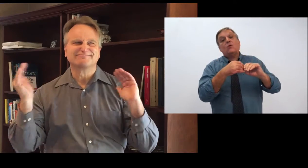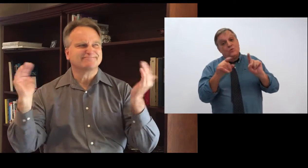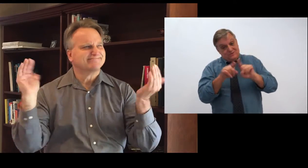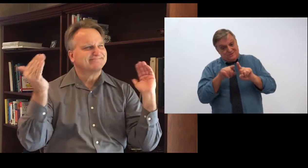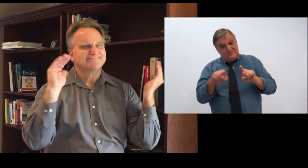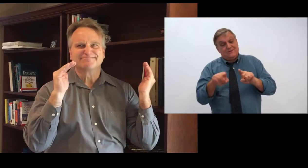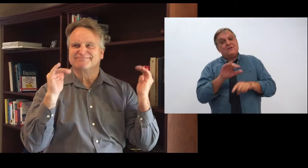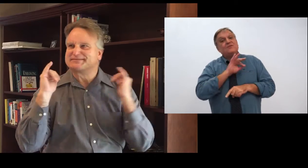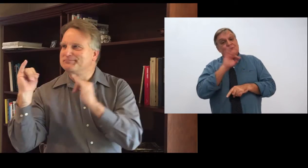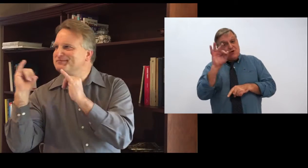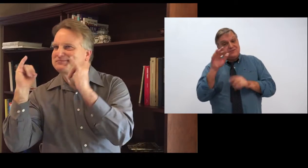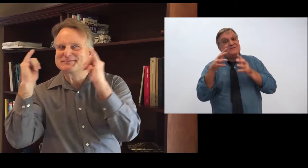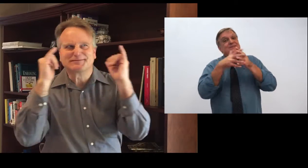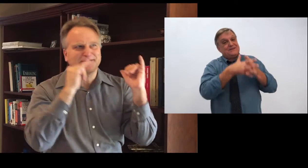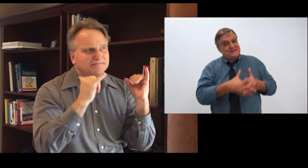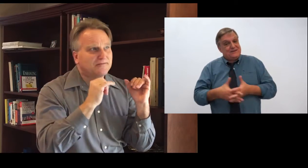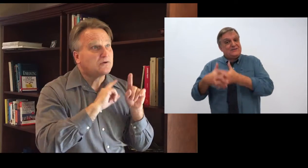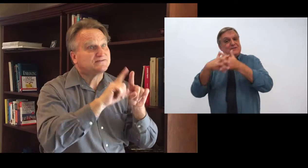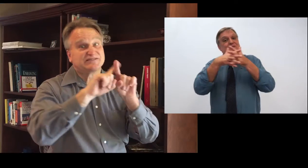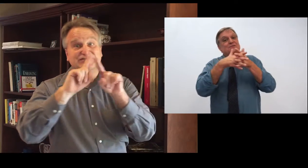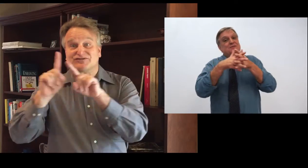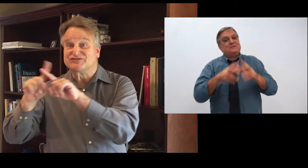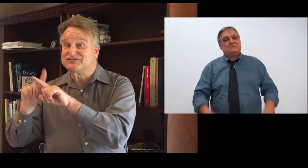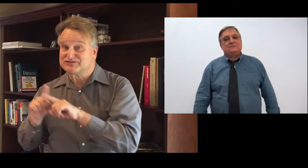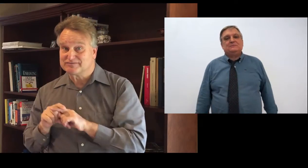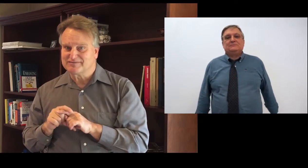sur les différentes formes d’expériences sourdes du monde entier,